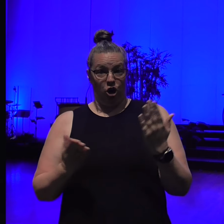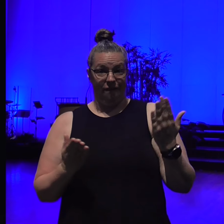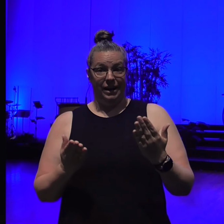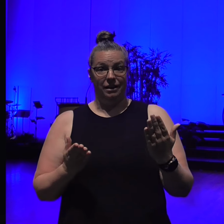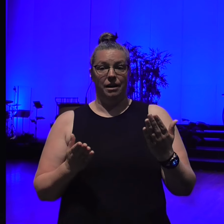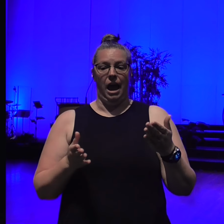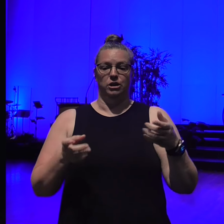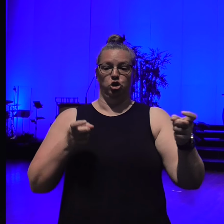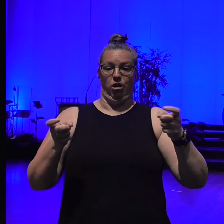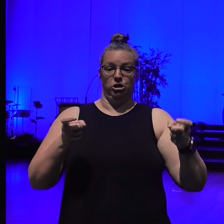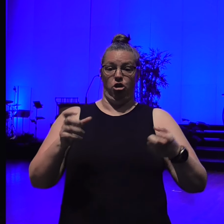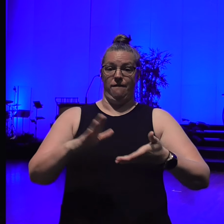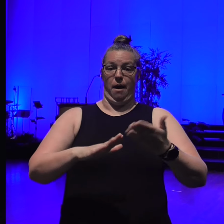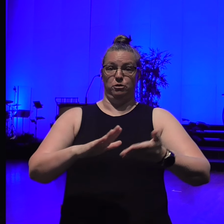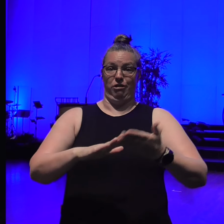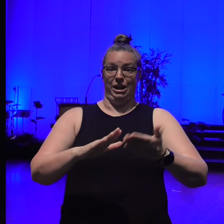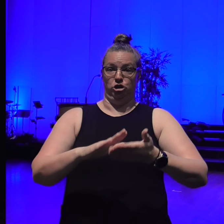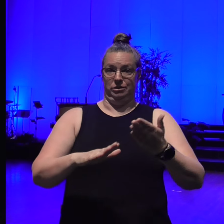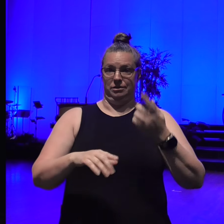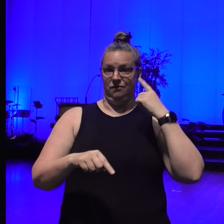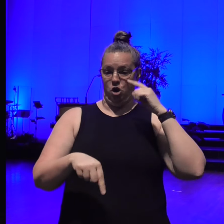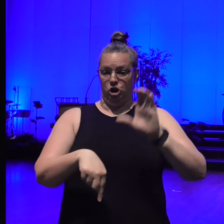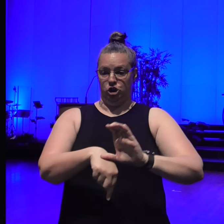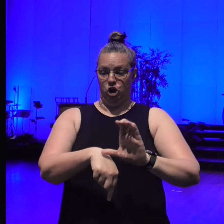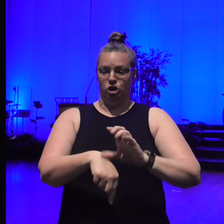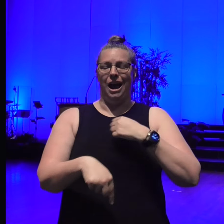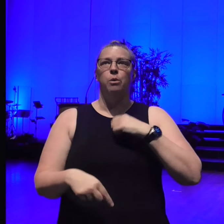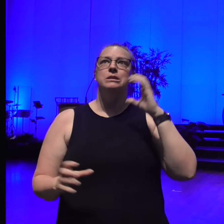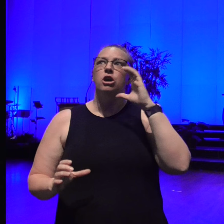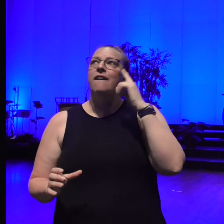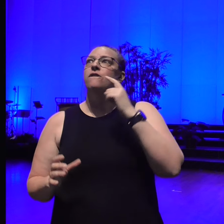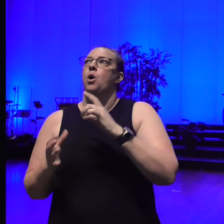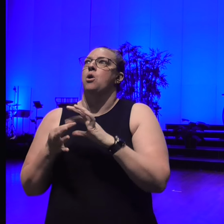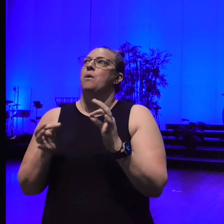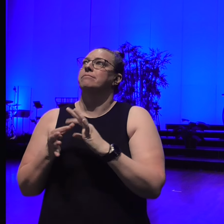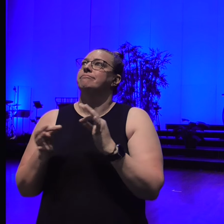operaciones de Mile High Church Y estaba buscando palabras para hoy y en realidad las escribiste